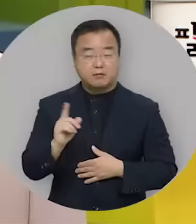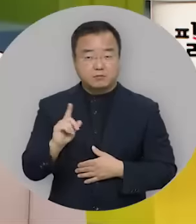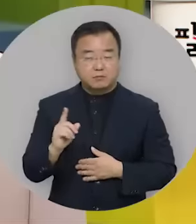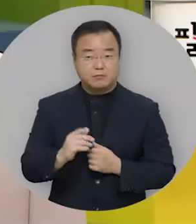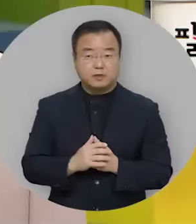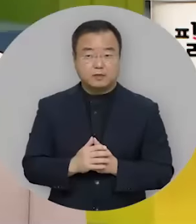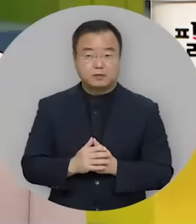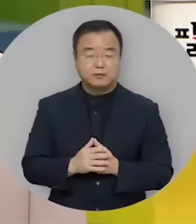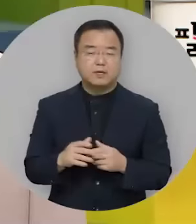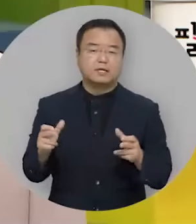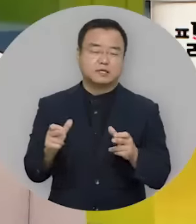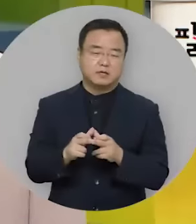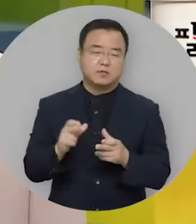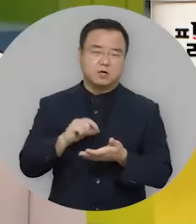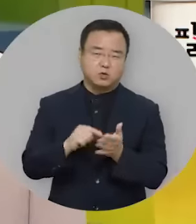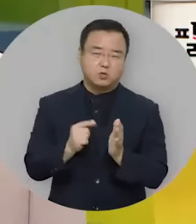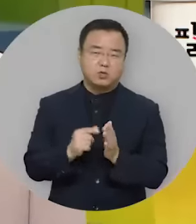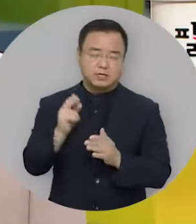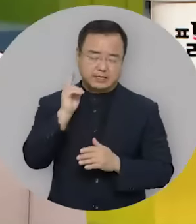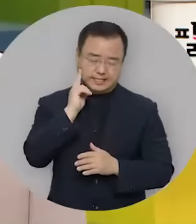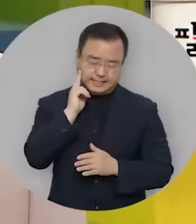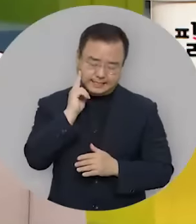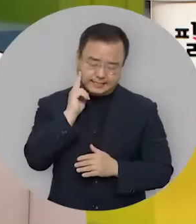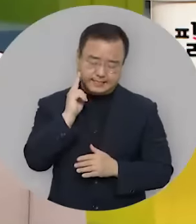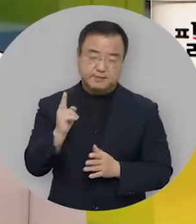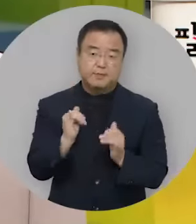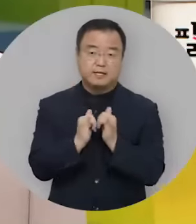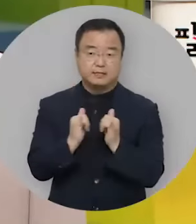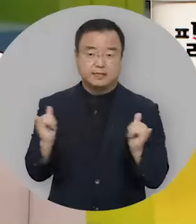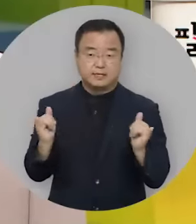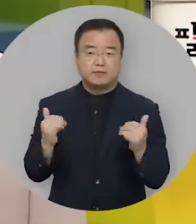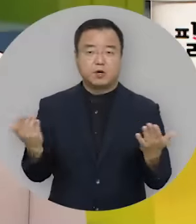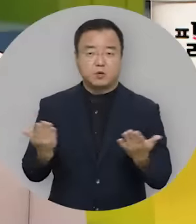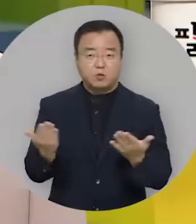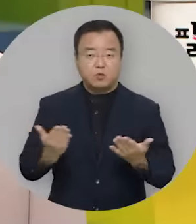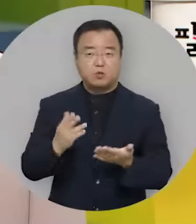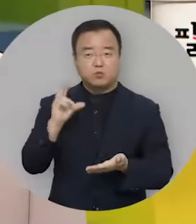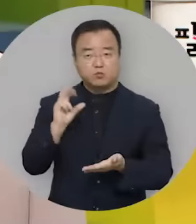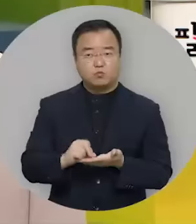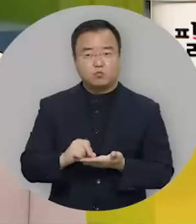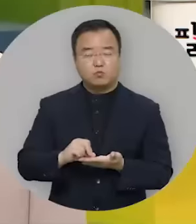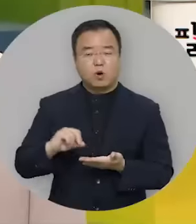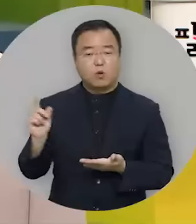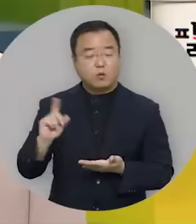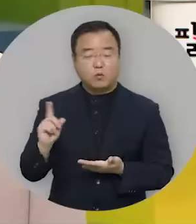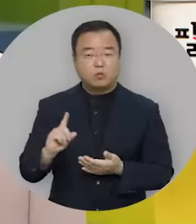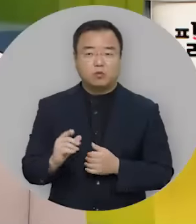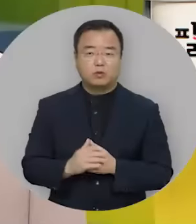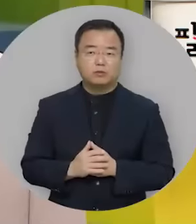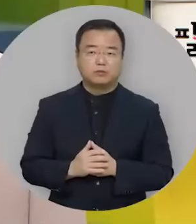굉장히 그 장애 정도가 심한 사람들의 노동 문제는 어떻게 바라볼 건지